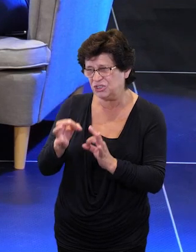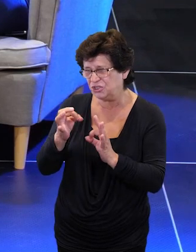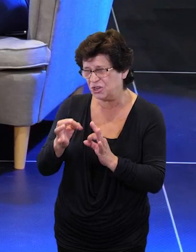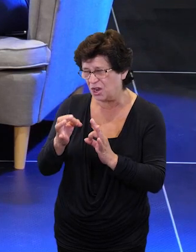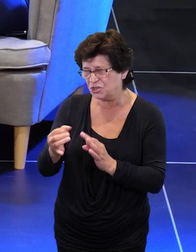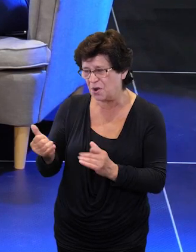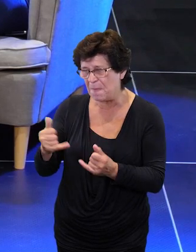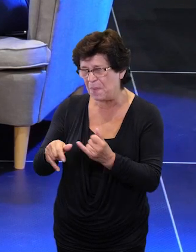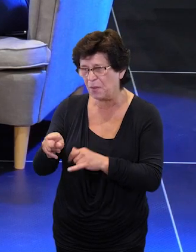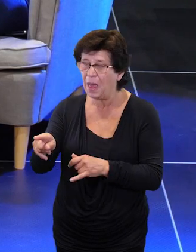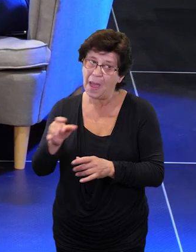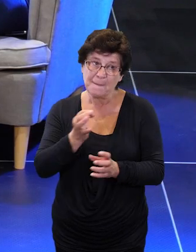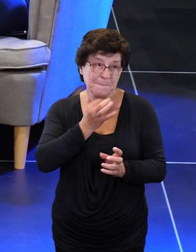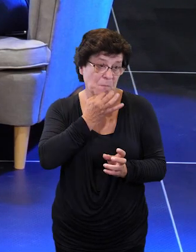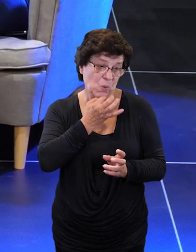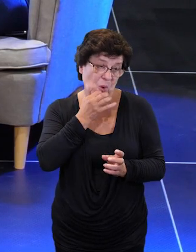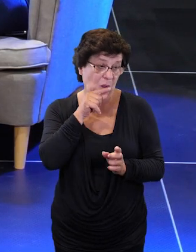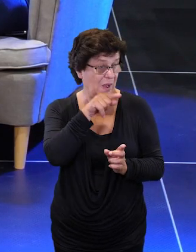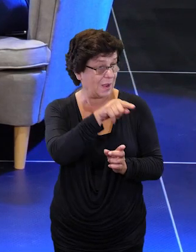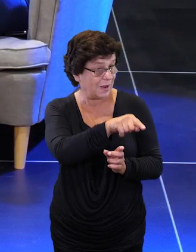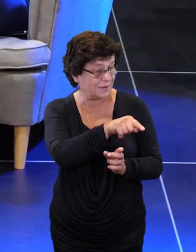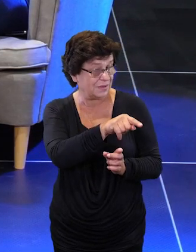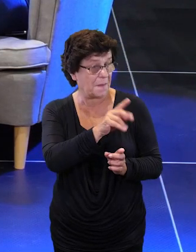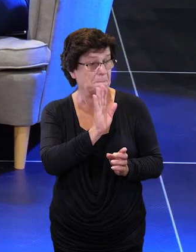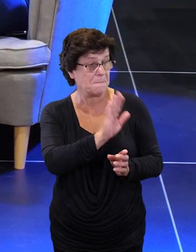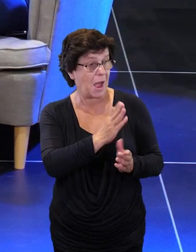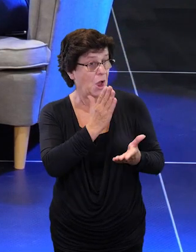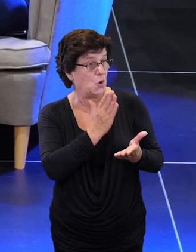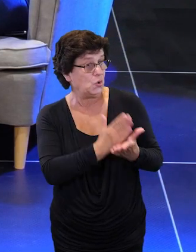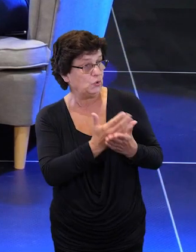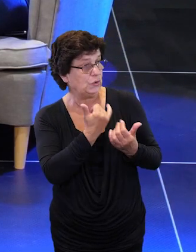natomiast ten młody to już ma inne spojrzenie